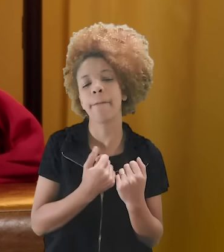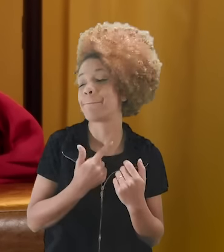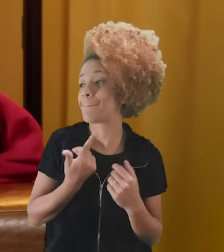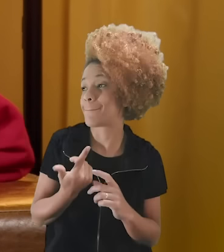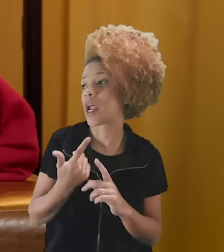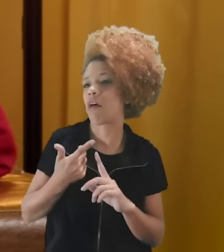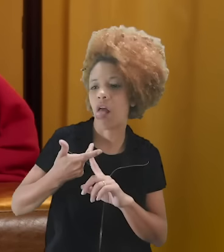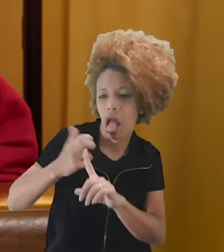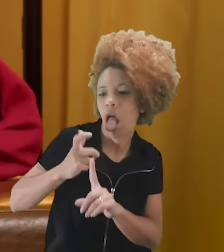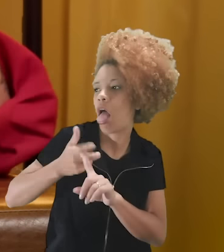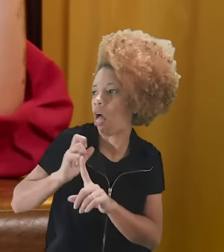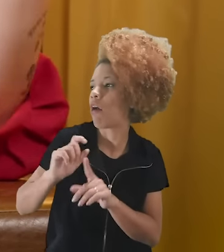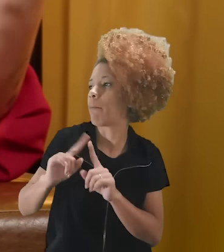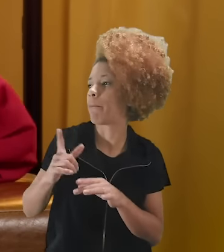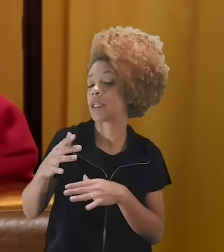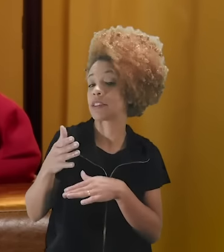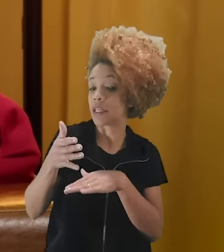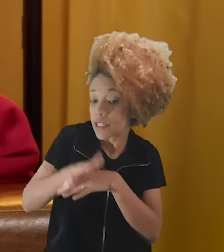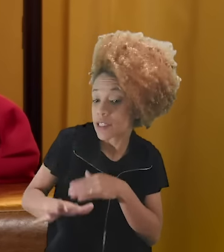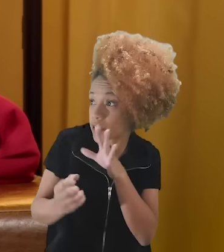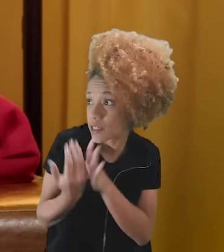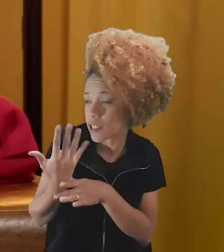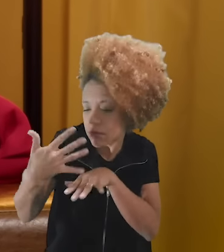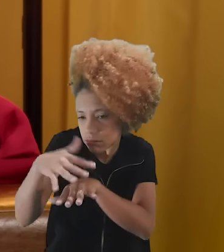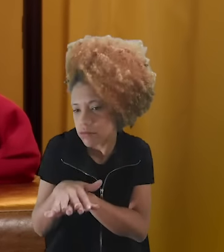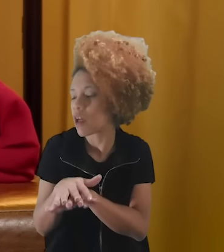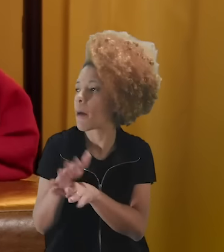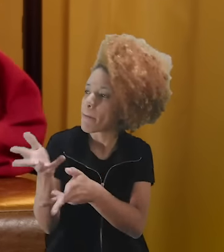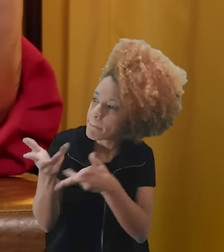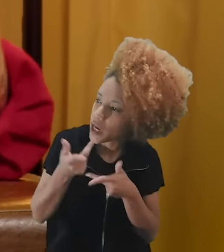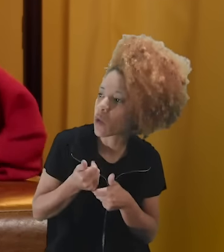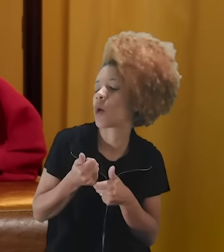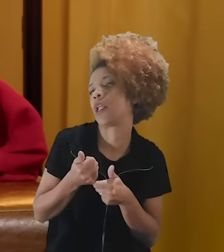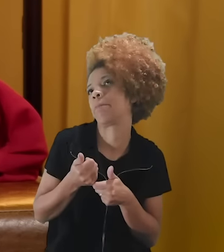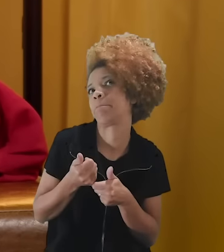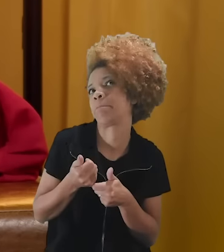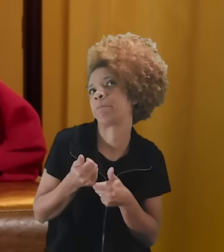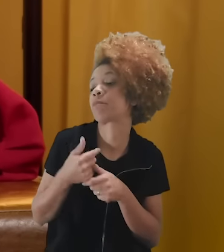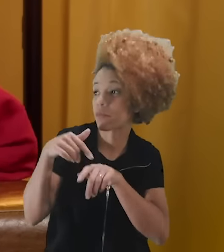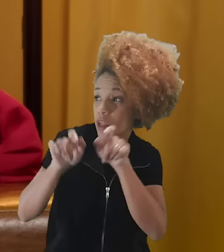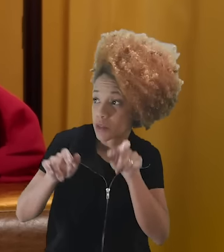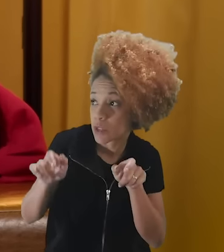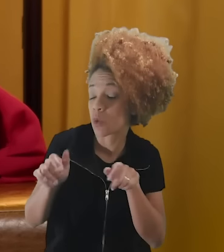não sofrer rate então a gente cria esse ambiente do cenário inclusivo para acolher a as pessoas né